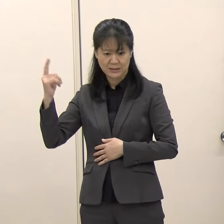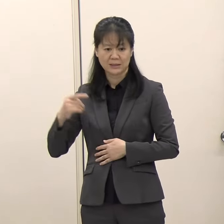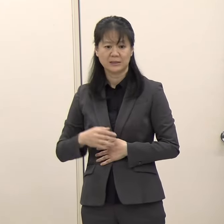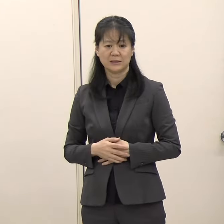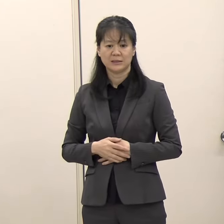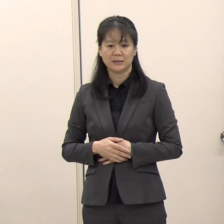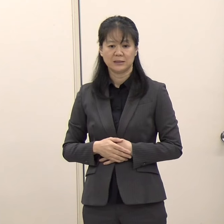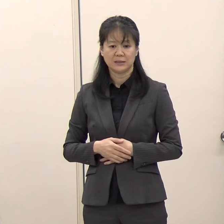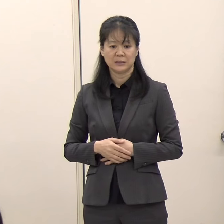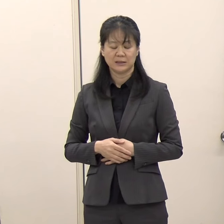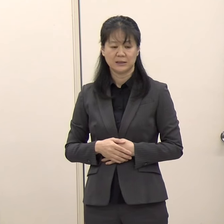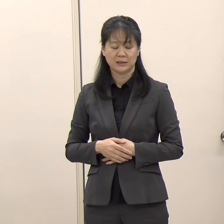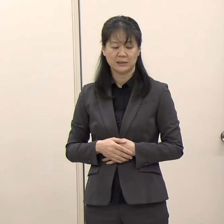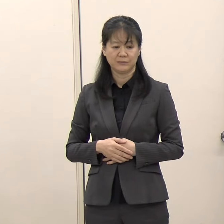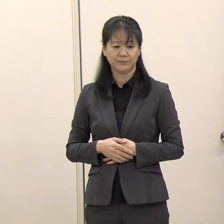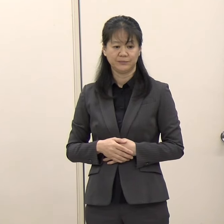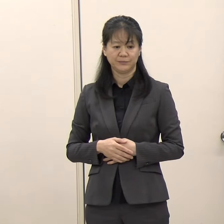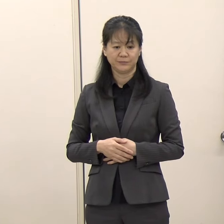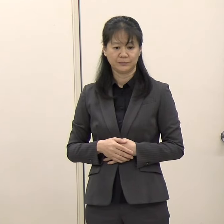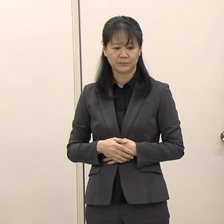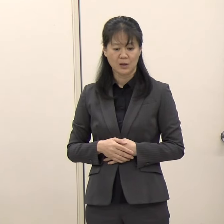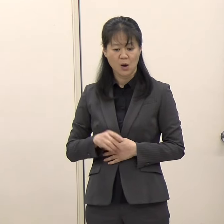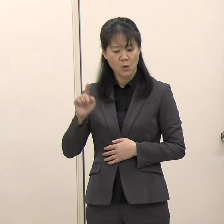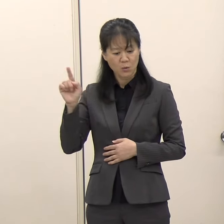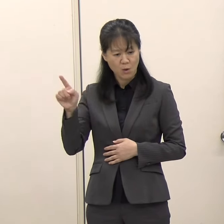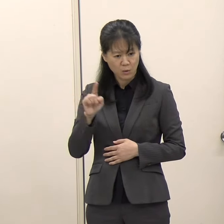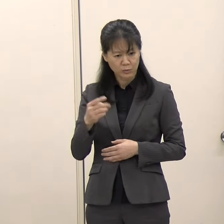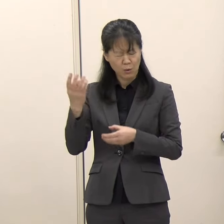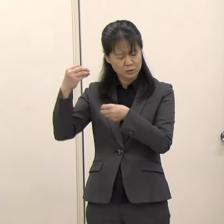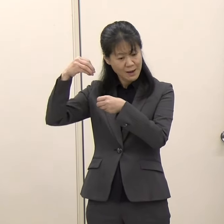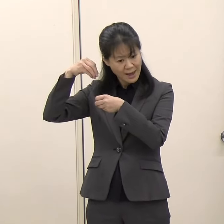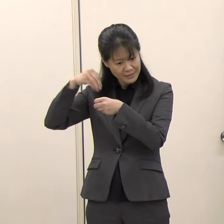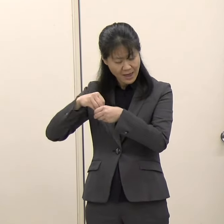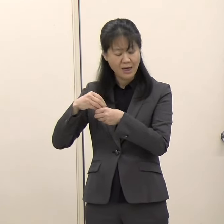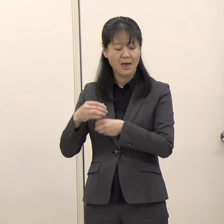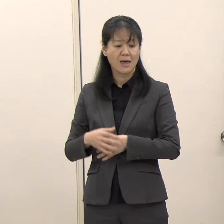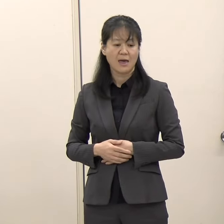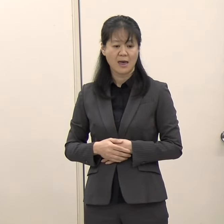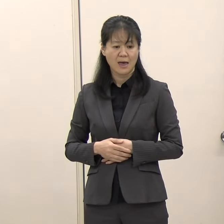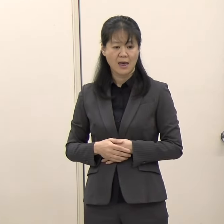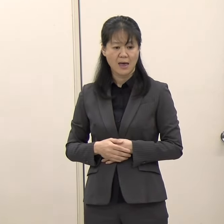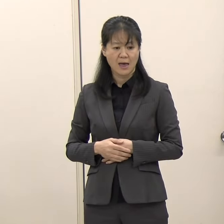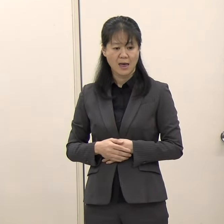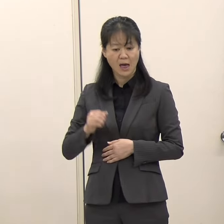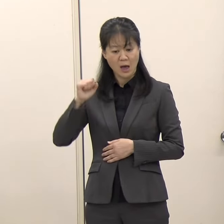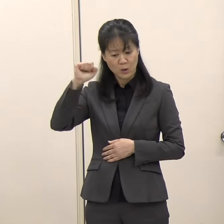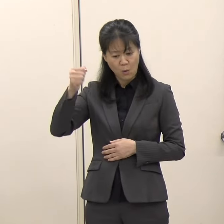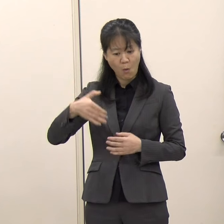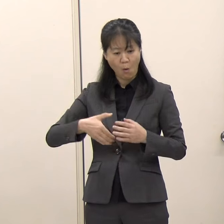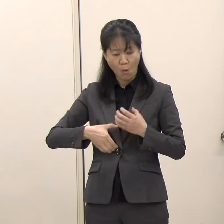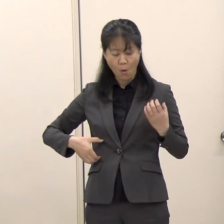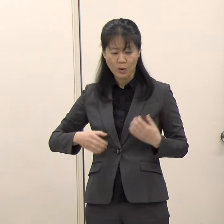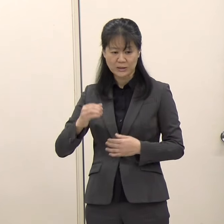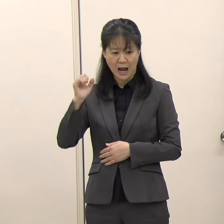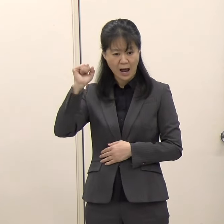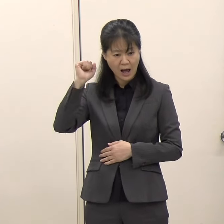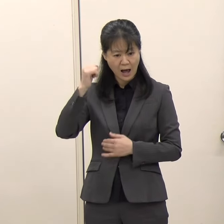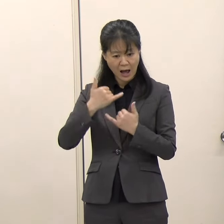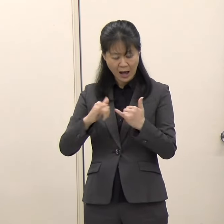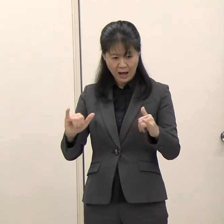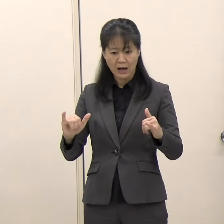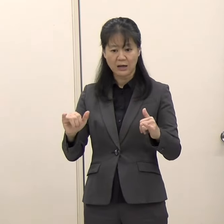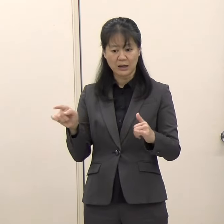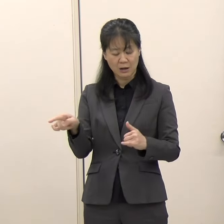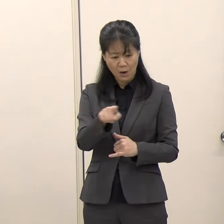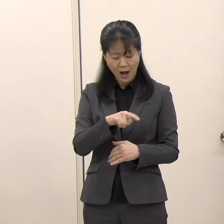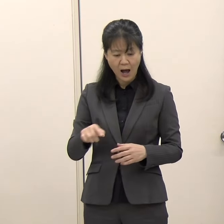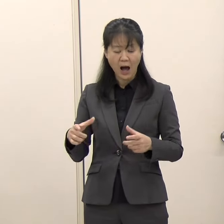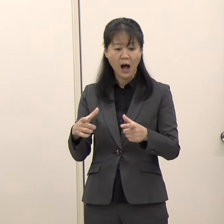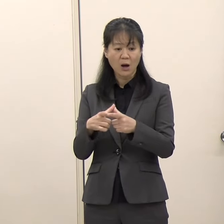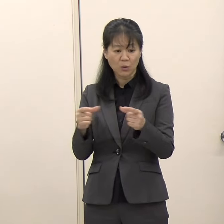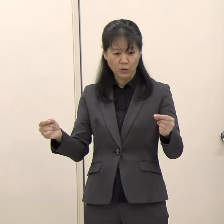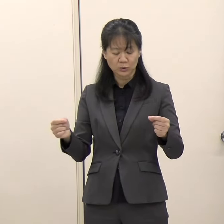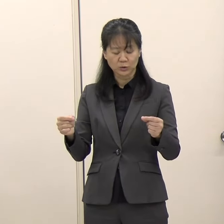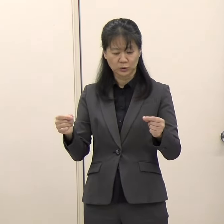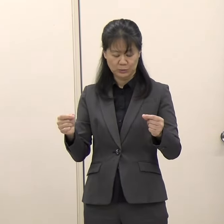こういうことを踏まえて、各政党、各候補者におかれましては、やはり国民の皆様をど真ん中においていただいて、